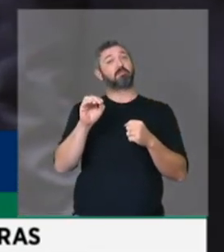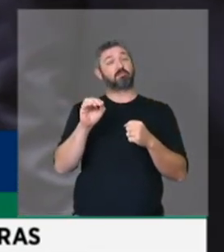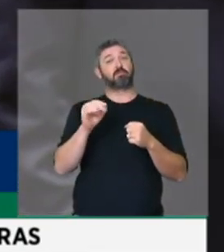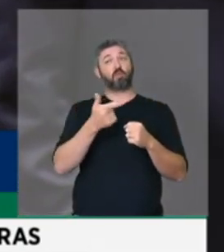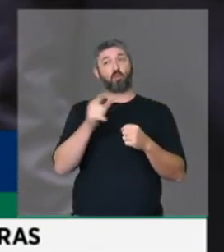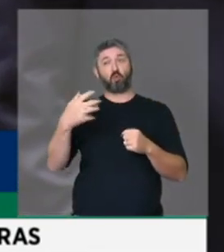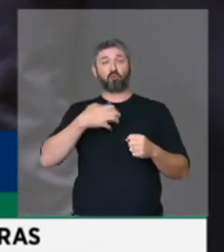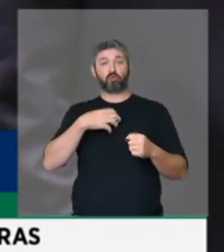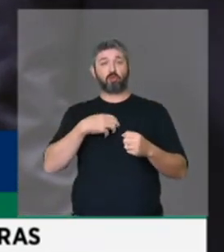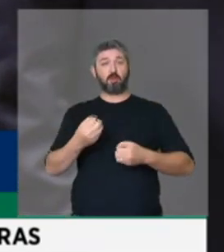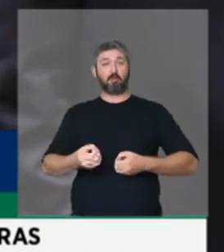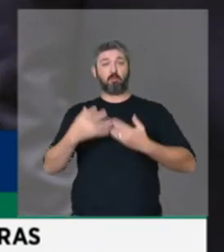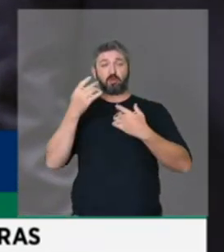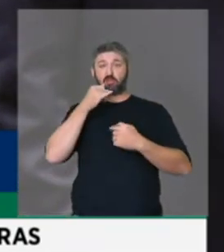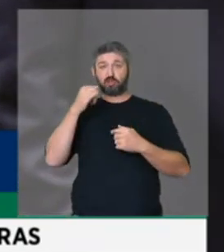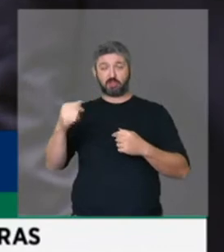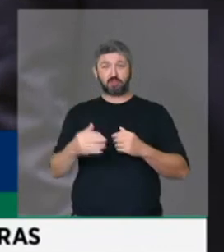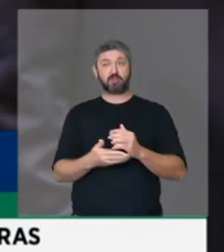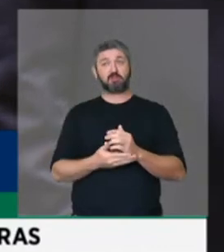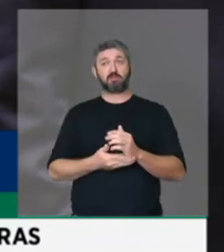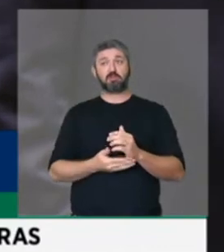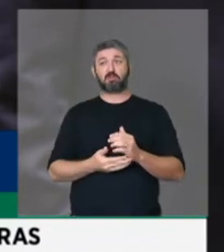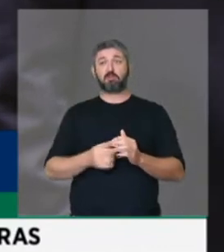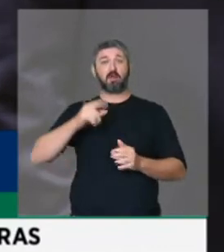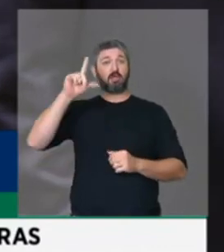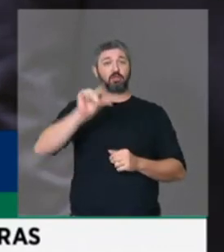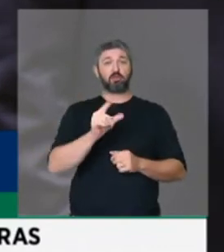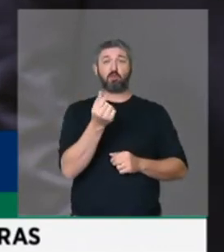ES... DIMINUAM O SEU VALOR NO MERCADO. PORQUE É ABRIGAR... INCLUSIVE... A GARANTIA... DAS